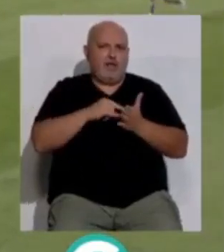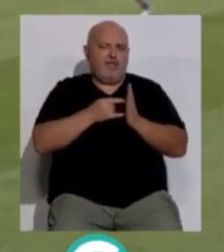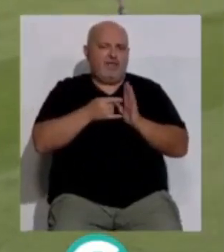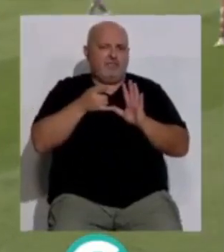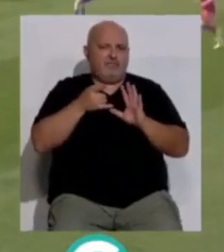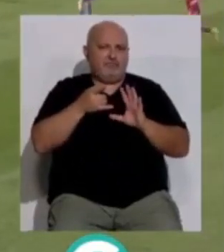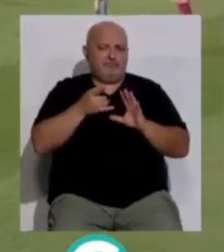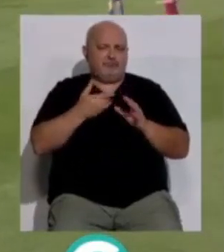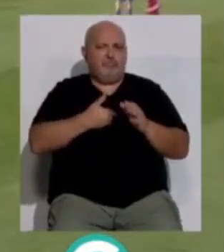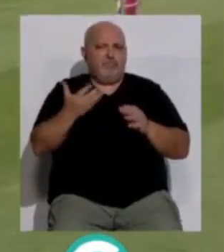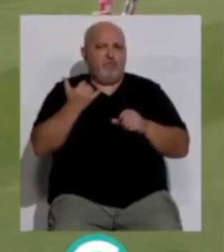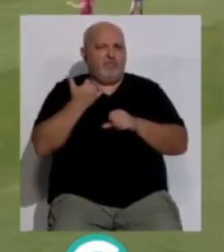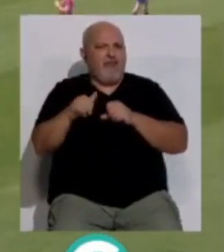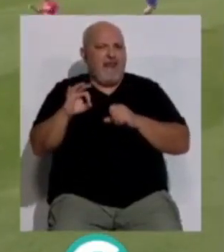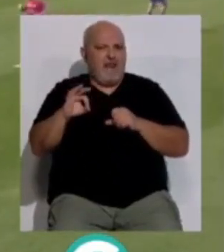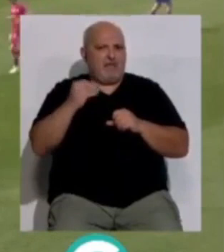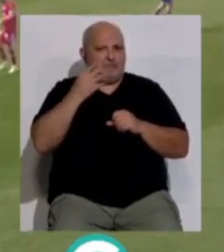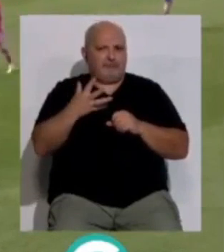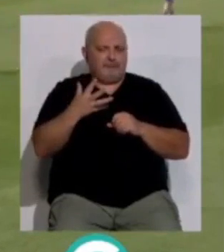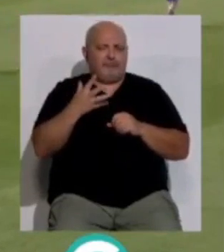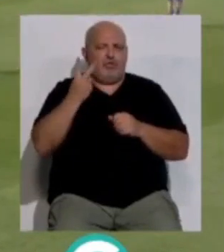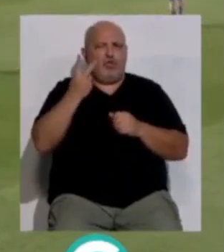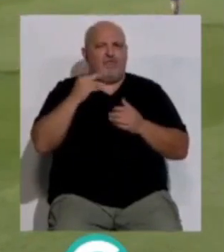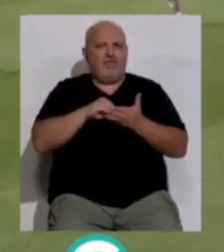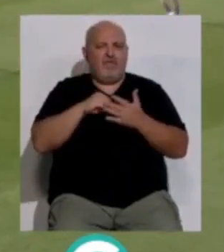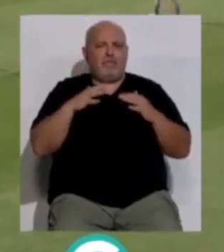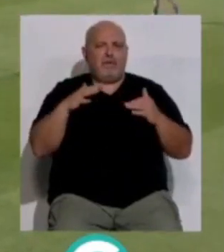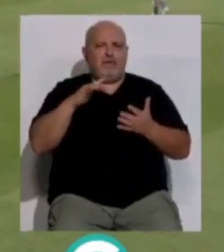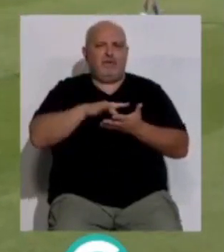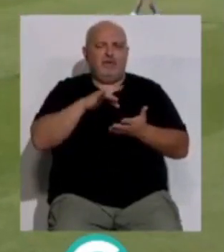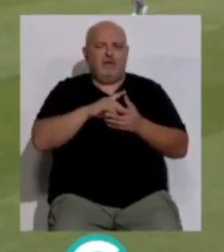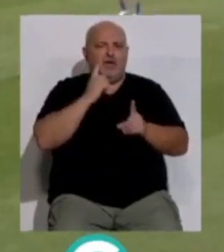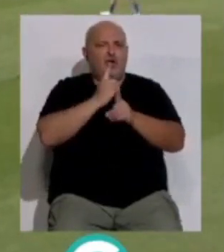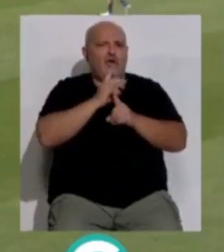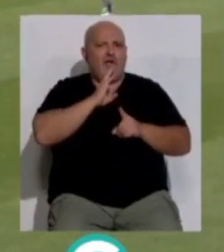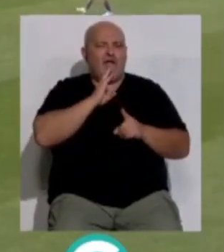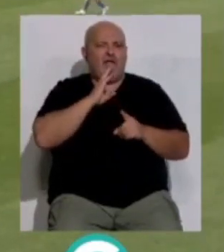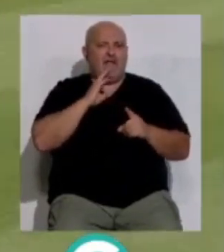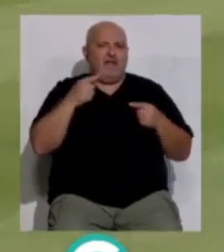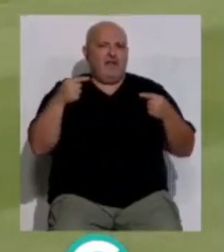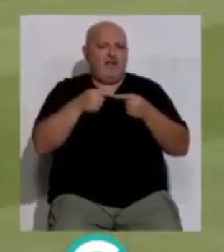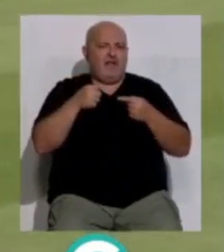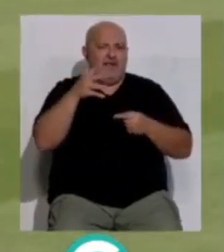nosotros yo lo vi sobre todo en dos partidos que marcó que fueron contra el derbi contra el Jerez